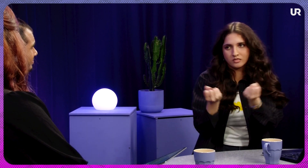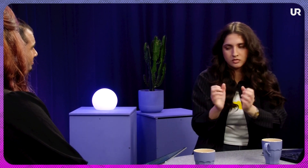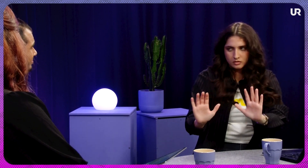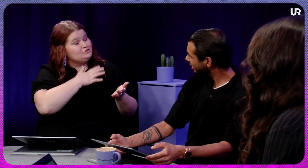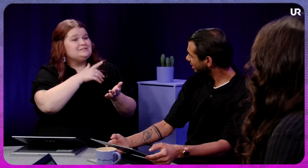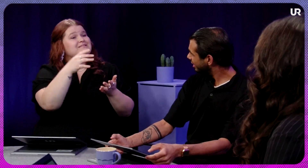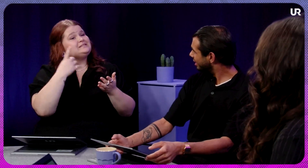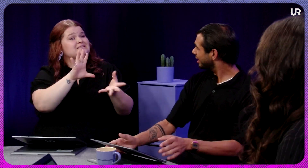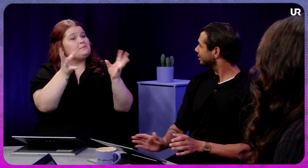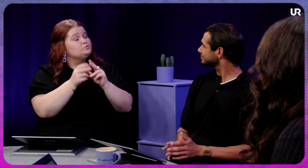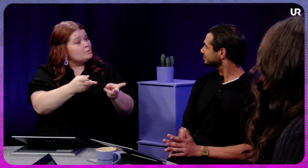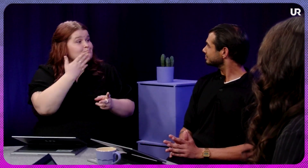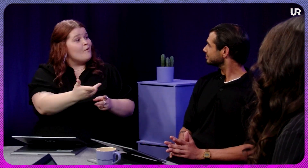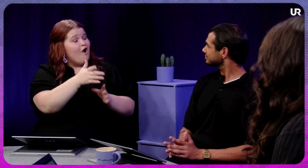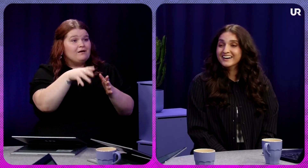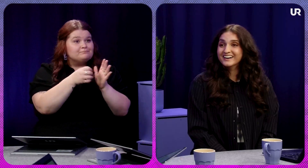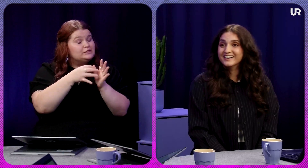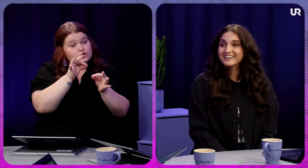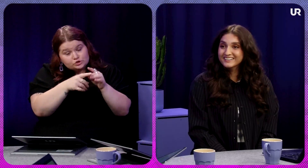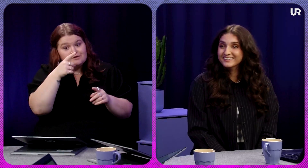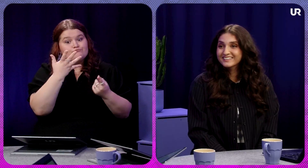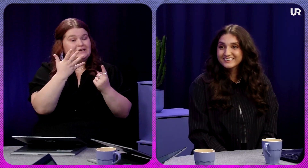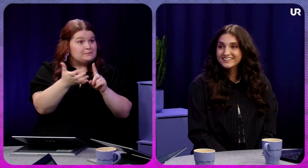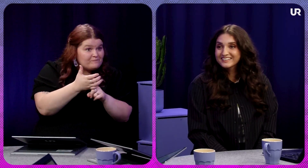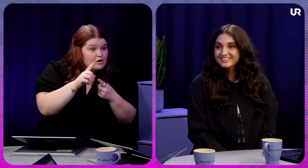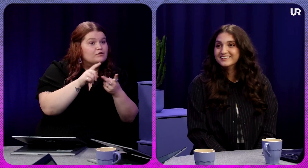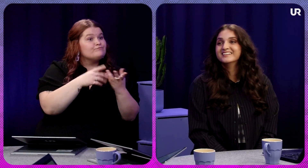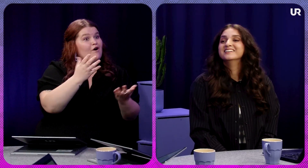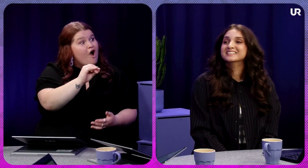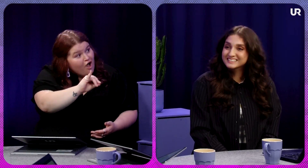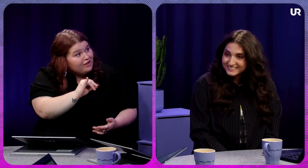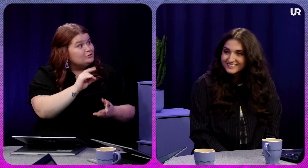Josephine: Jessica har sammanfattat det hela så bra! Du har förklarat så tydligt vad deepfake är, AI och sådana saker.